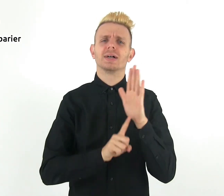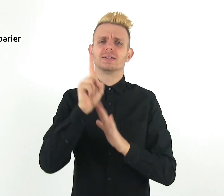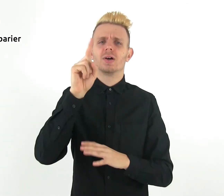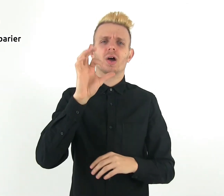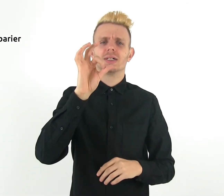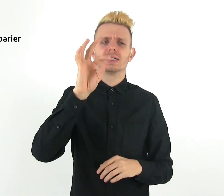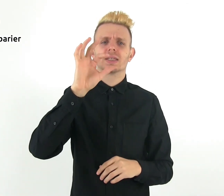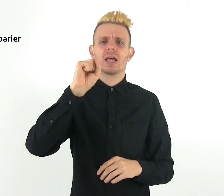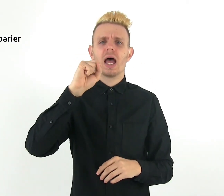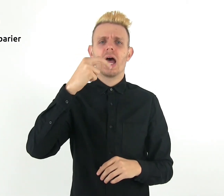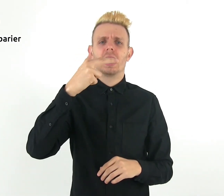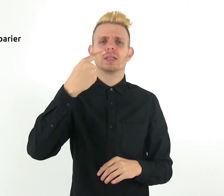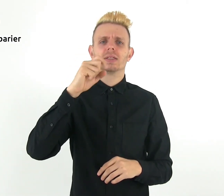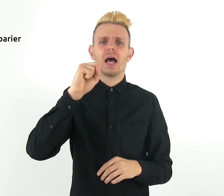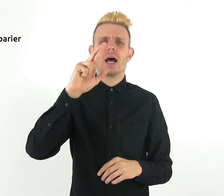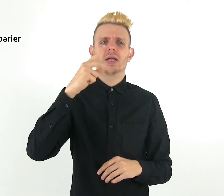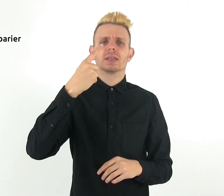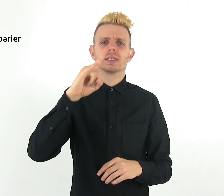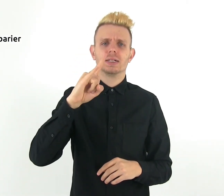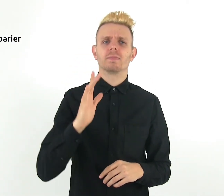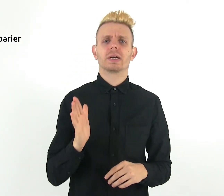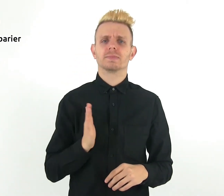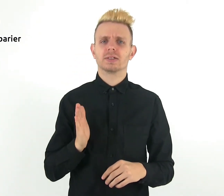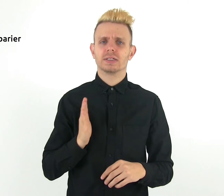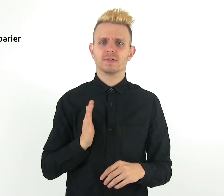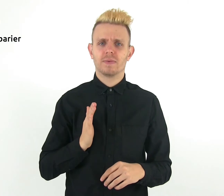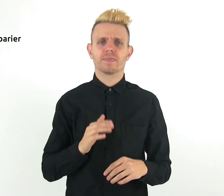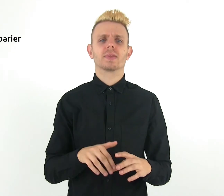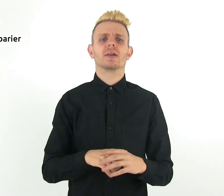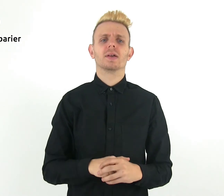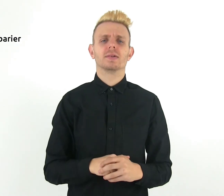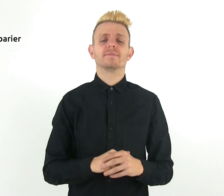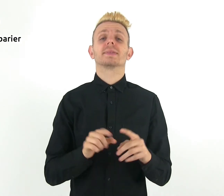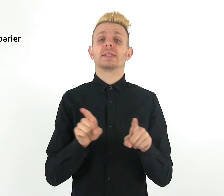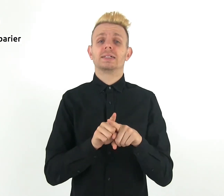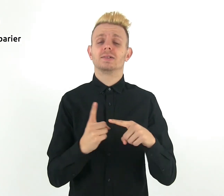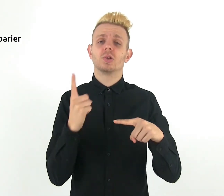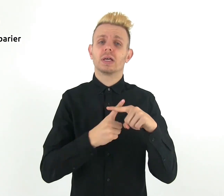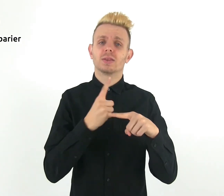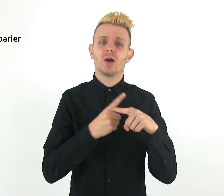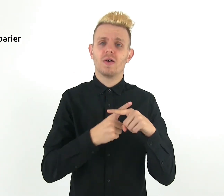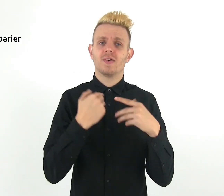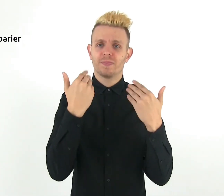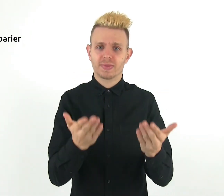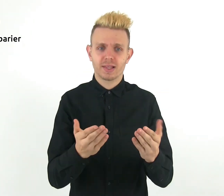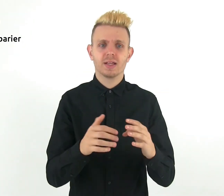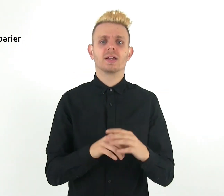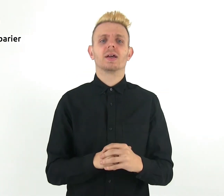wysokie standardy bezpieczeństwa, Dodatkowo: